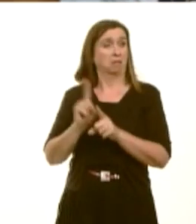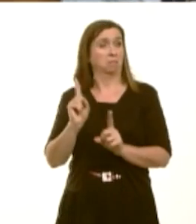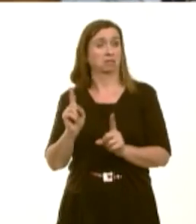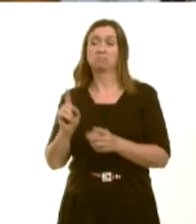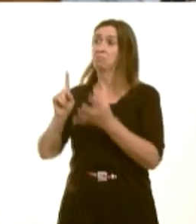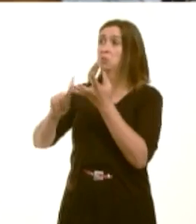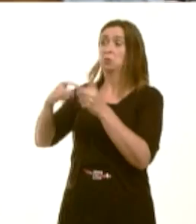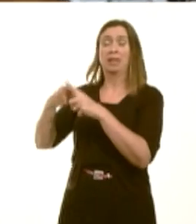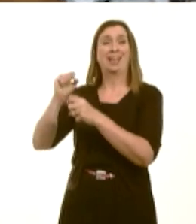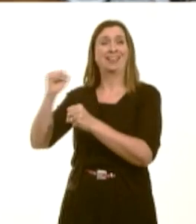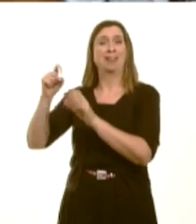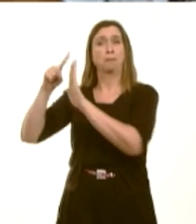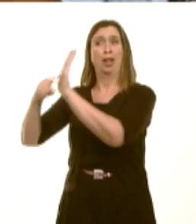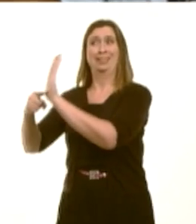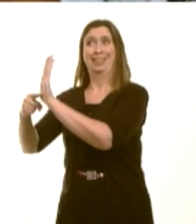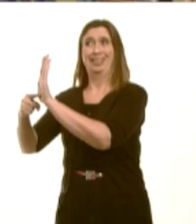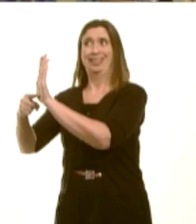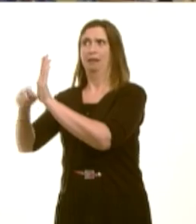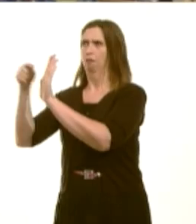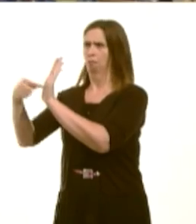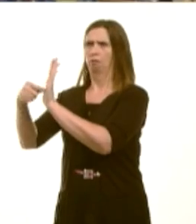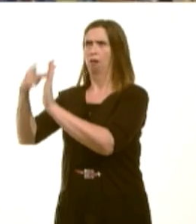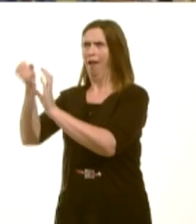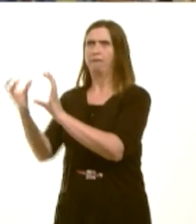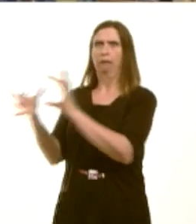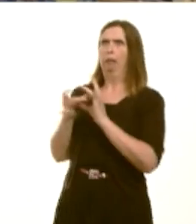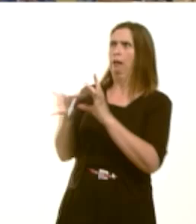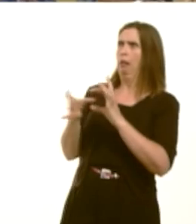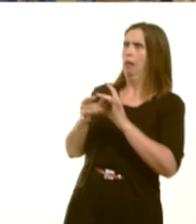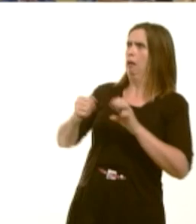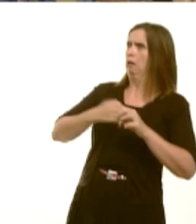fawr iír Prif Weinidog am ei ateb. Fel y gall oíi ddisgwyl, roedd oín bleser mawr